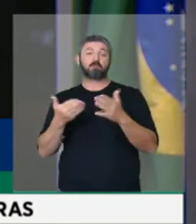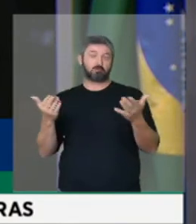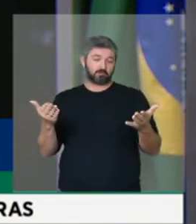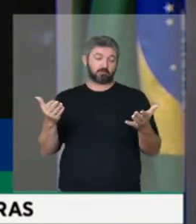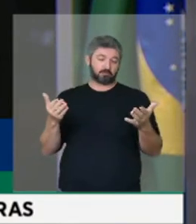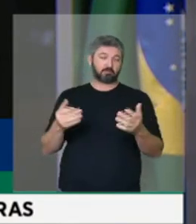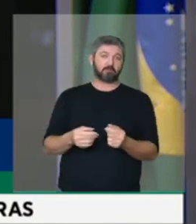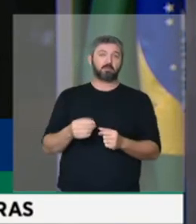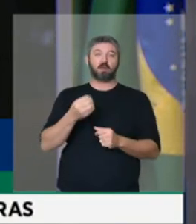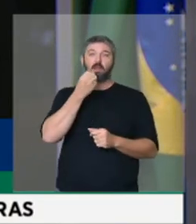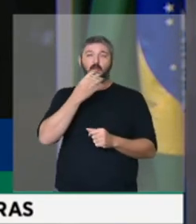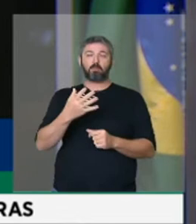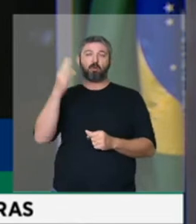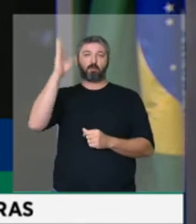LÍDER DO GOVERNO BOLSONARO,